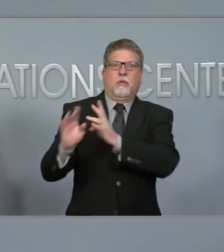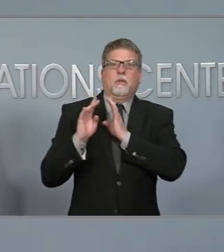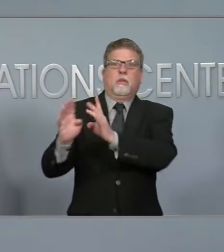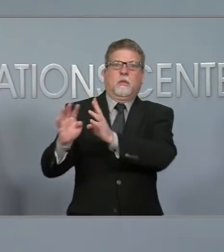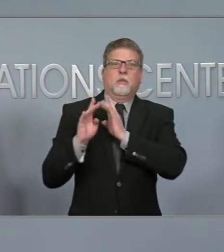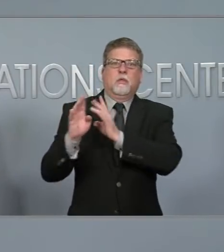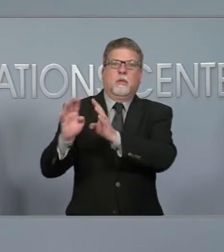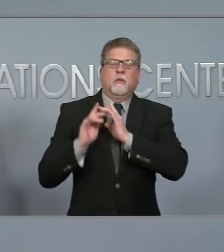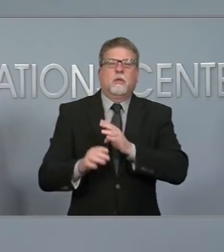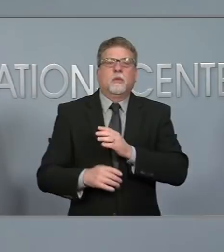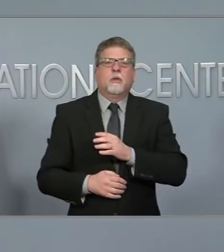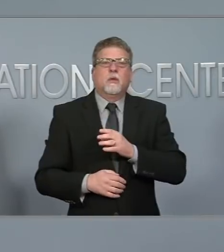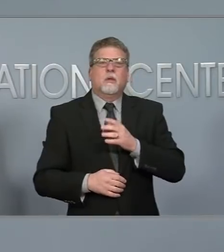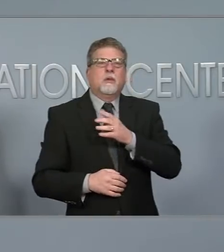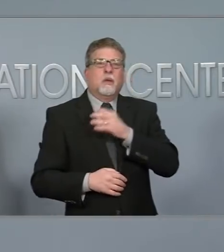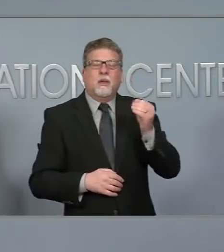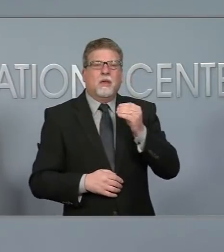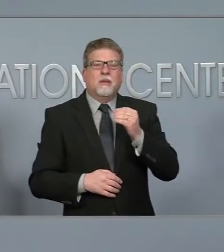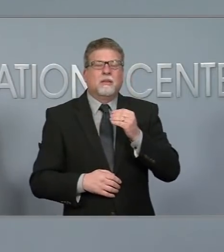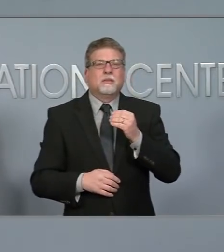pandemia. Hay muchas cosas que